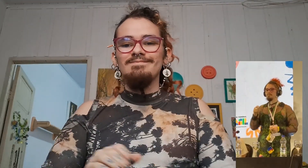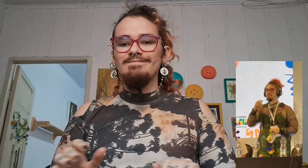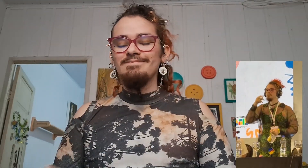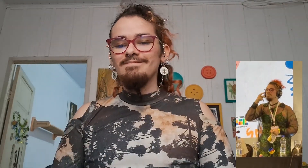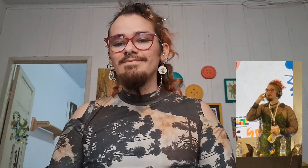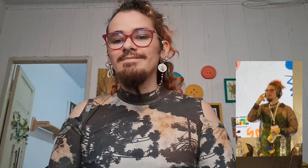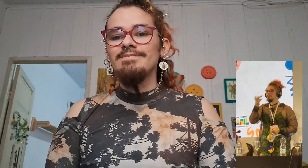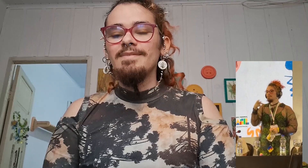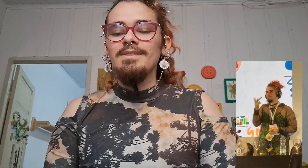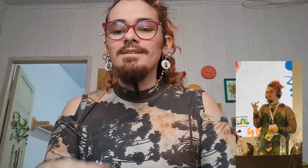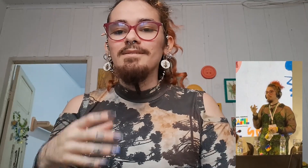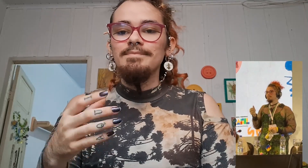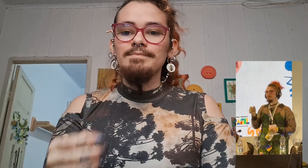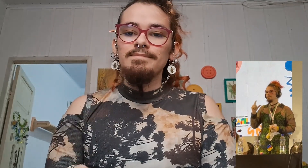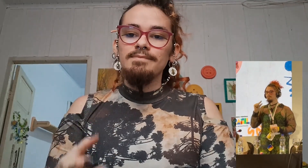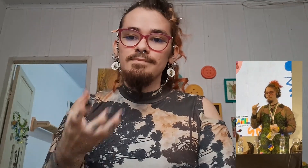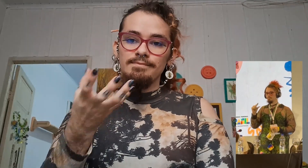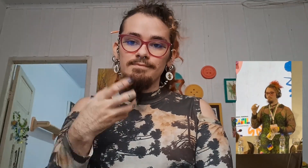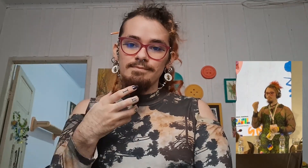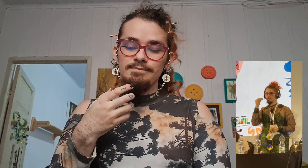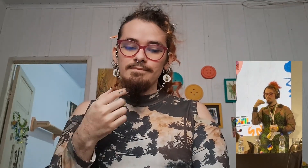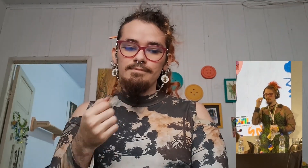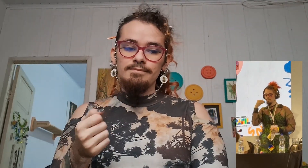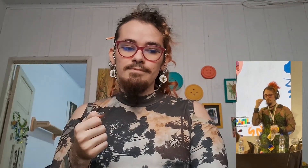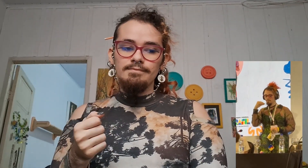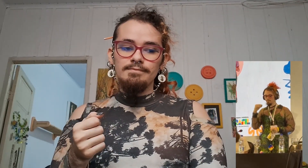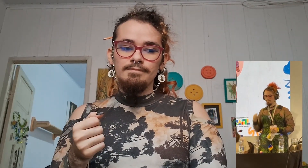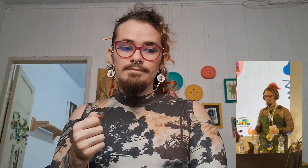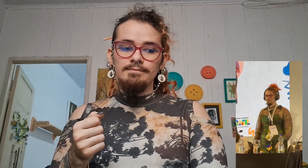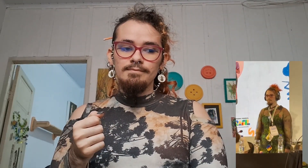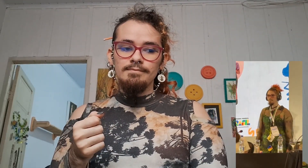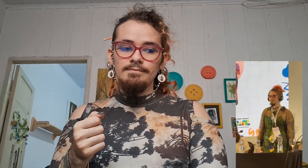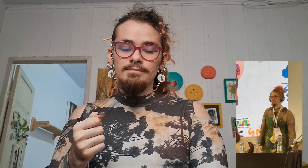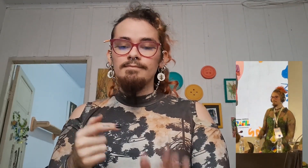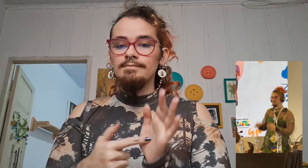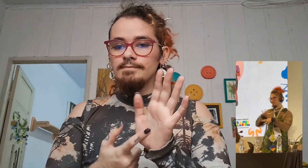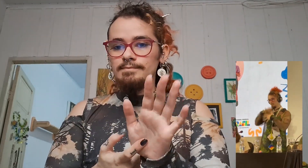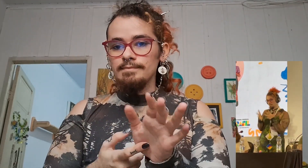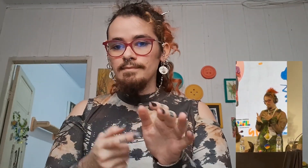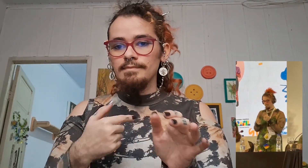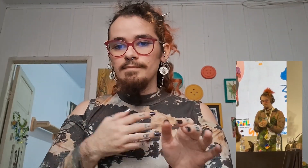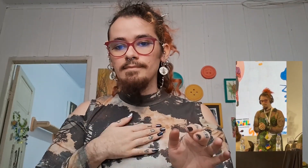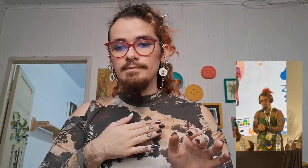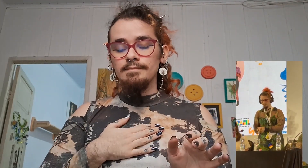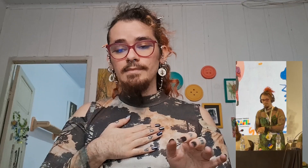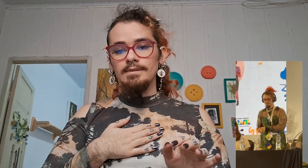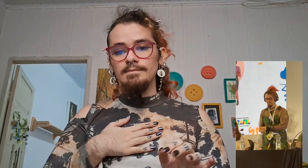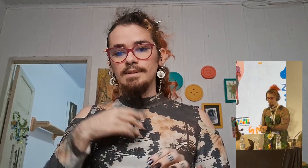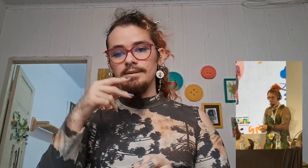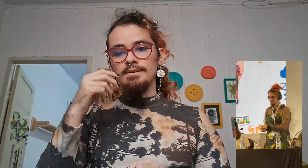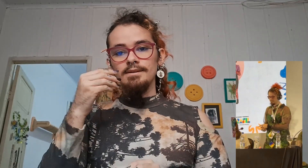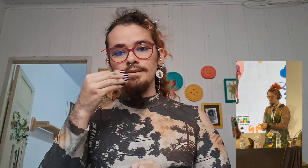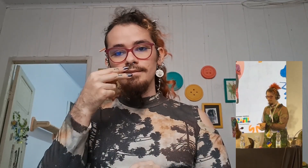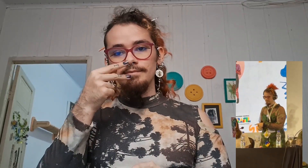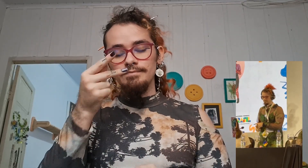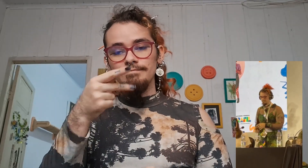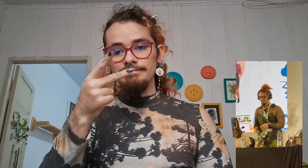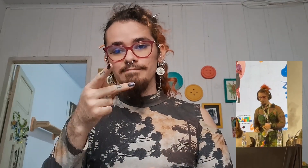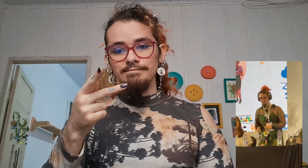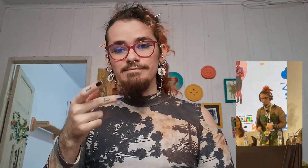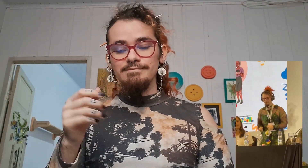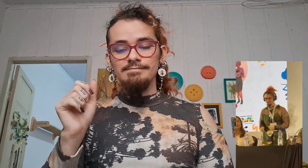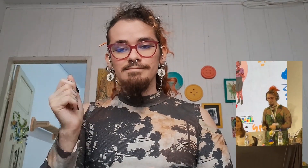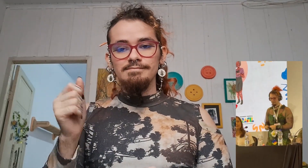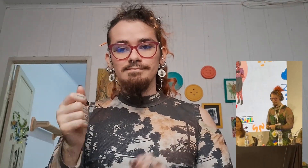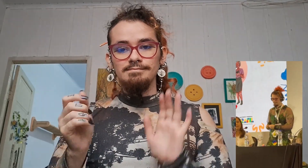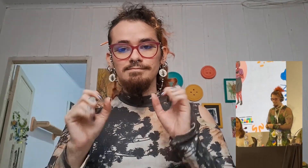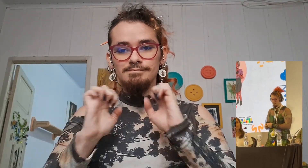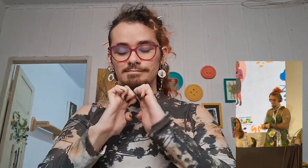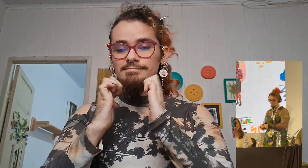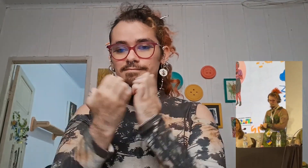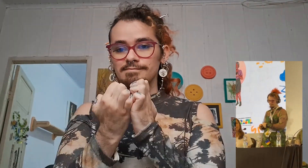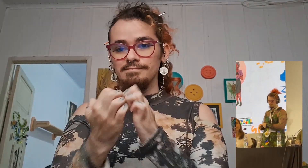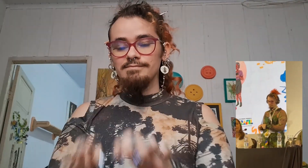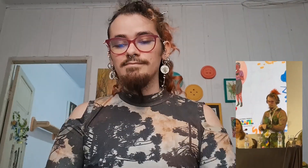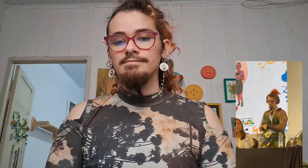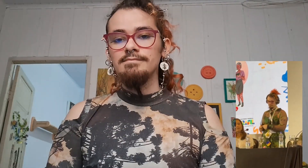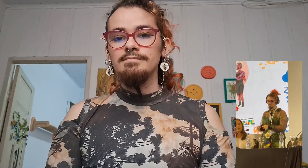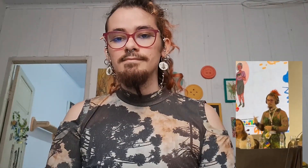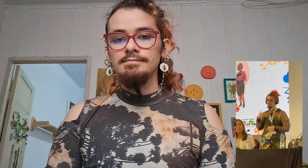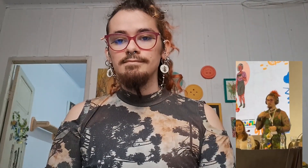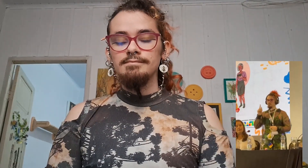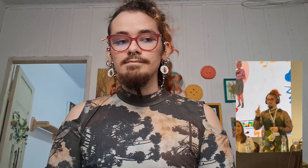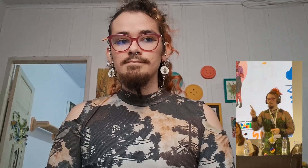quero mostrar a minha fala no evento